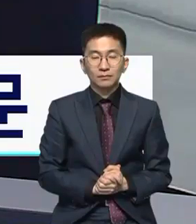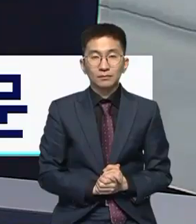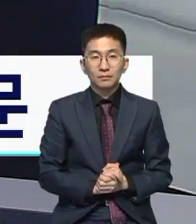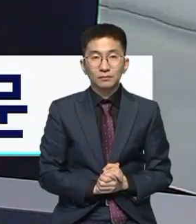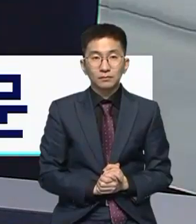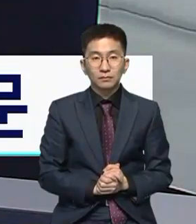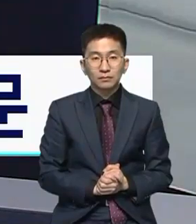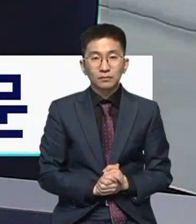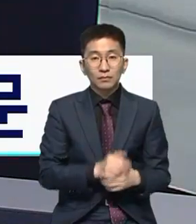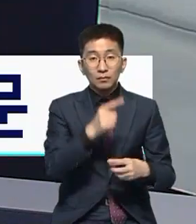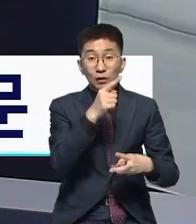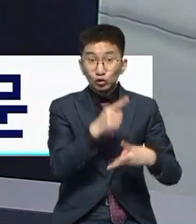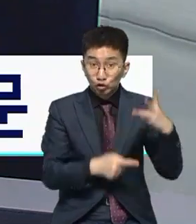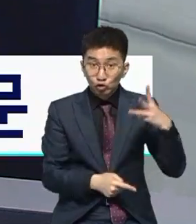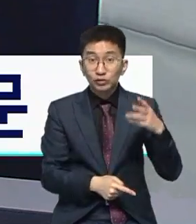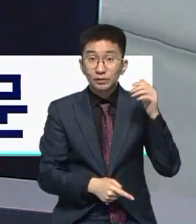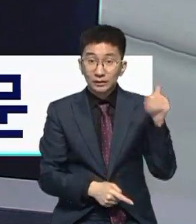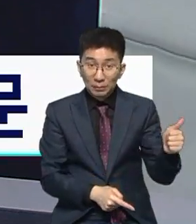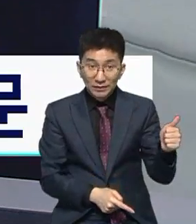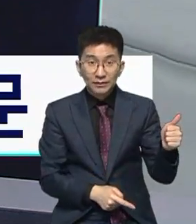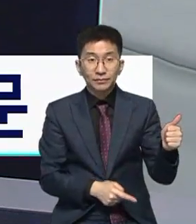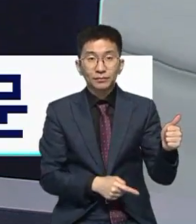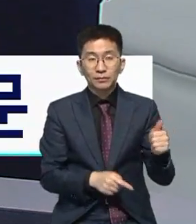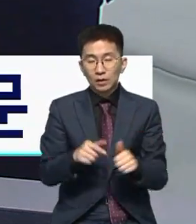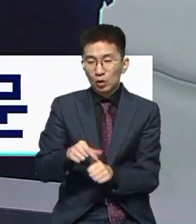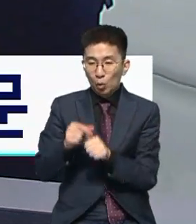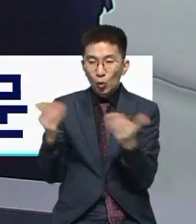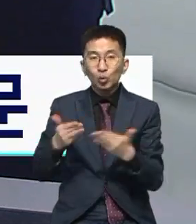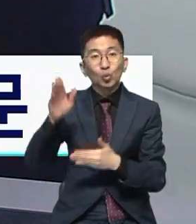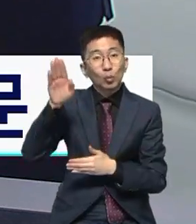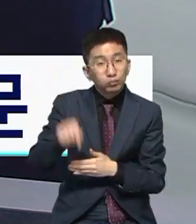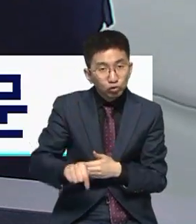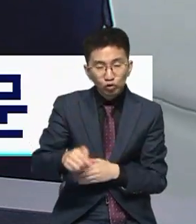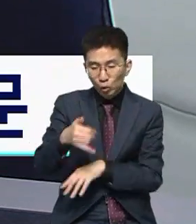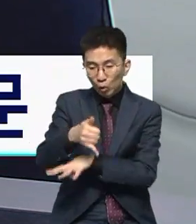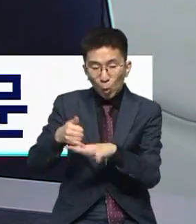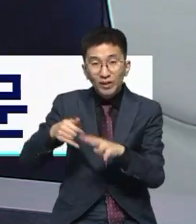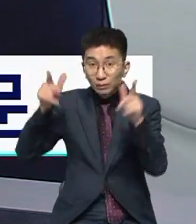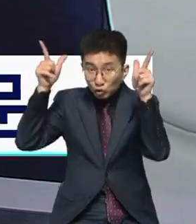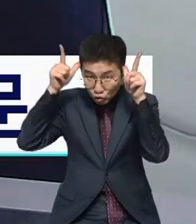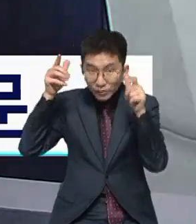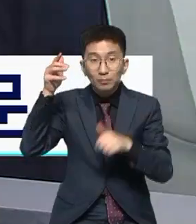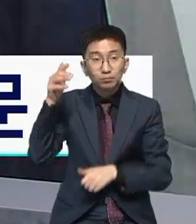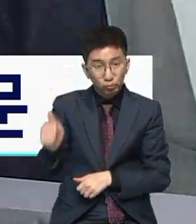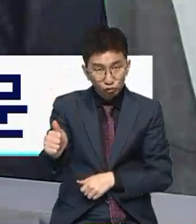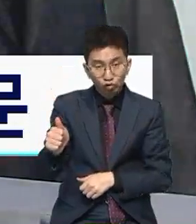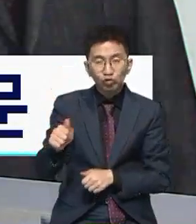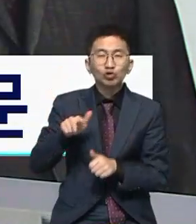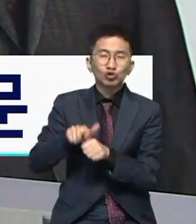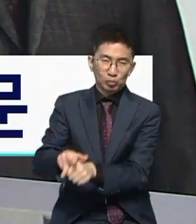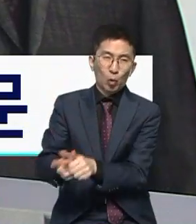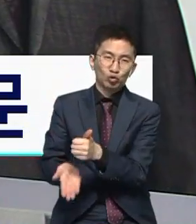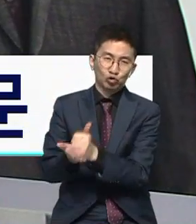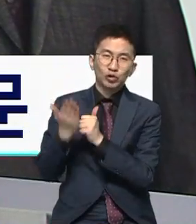(앵커) 다음 소식입니다. 윤석열 대통령 당선인이 고용노동부와 농림식품부 장관 후보자를 지명했습니다.